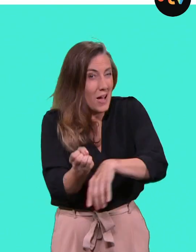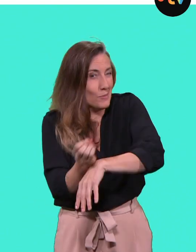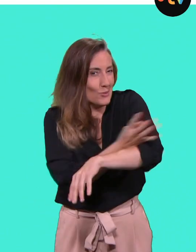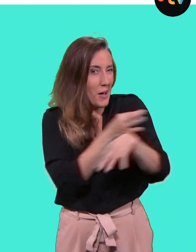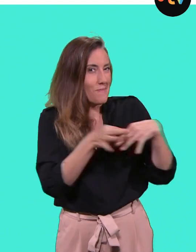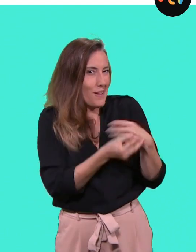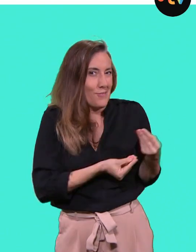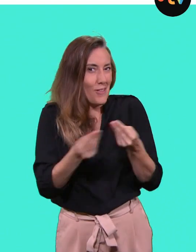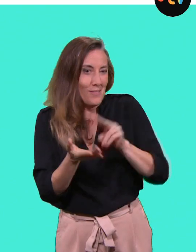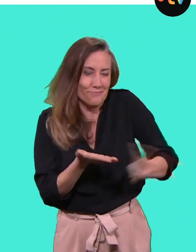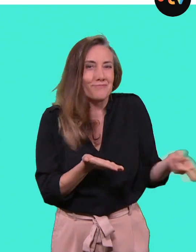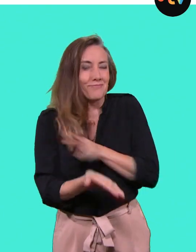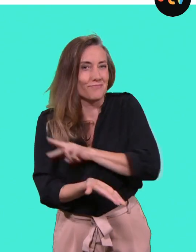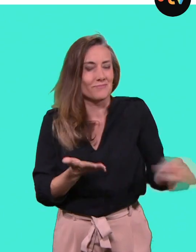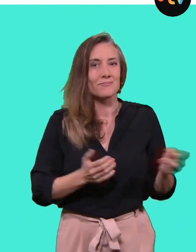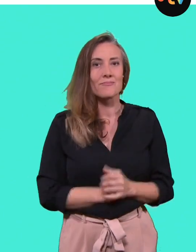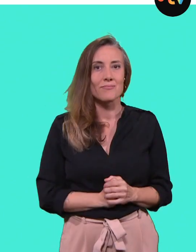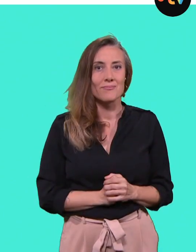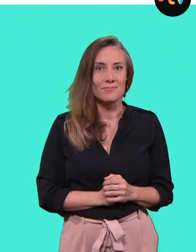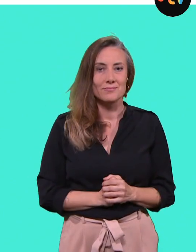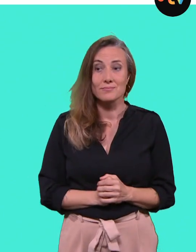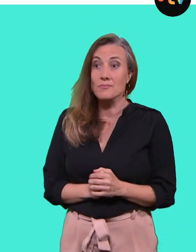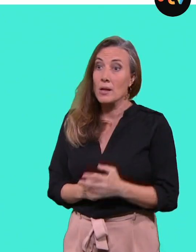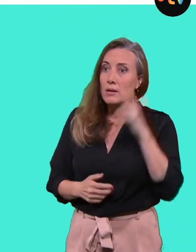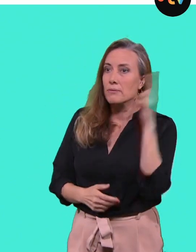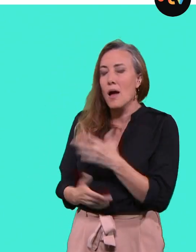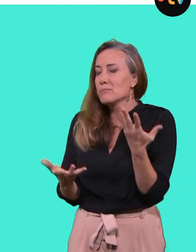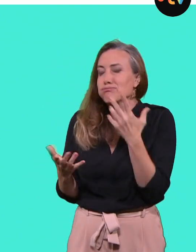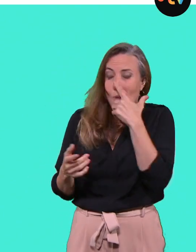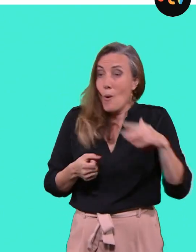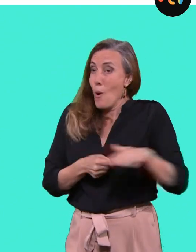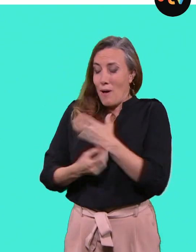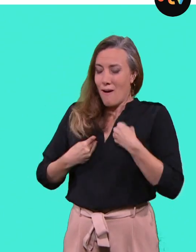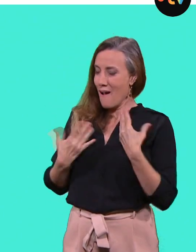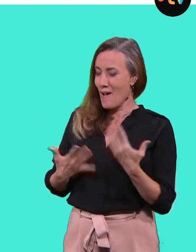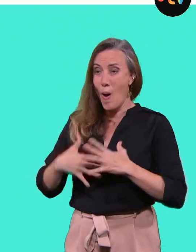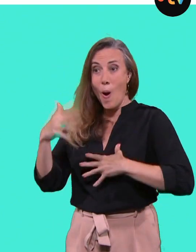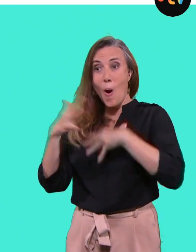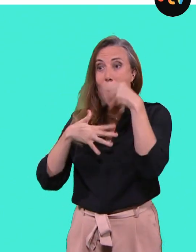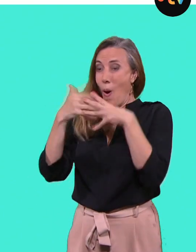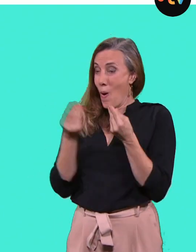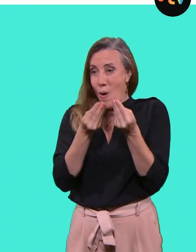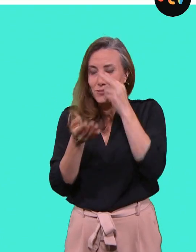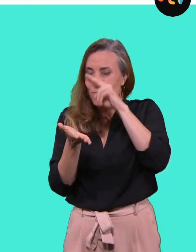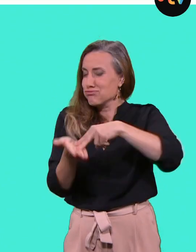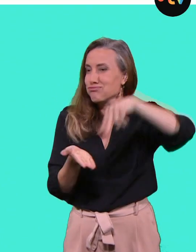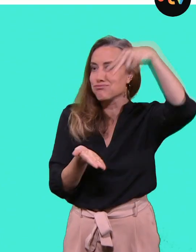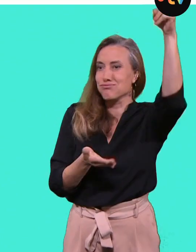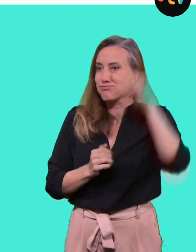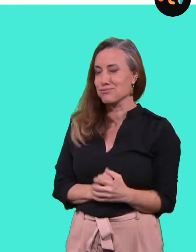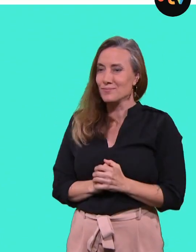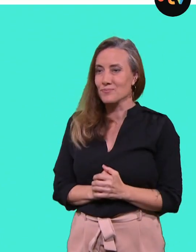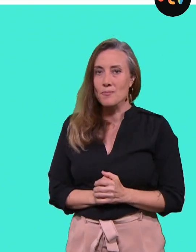"Vraiment là, il est comblé, il est heureux, il est encore dans les étoiles"